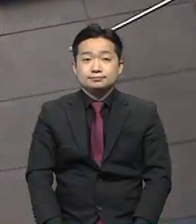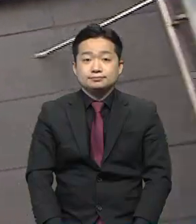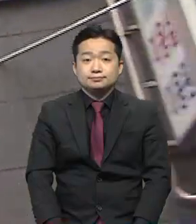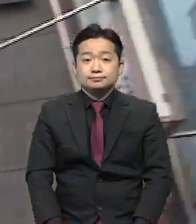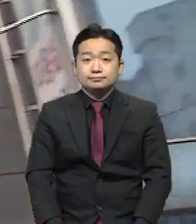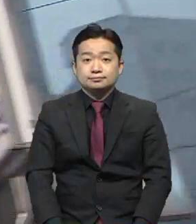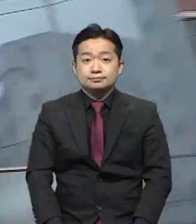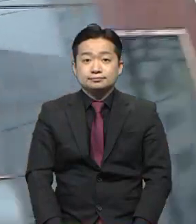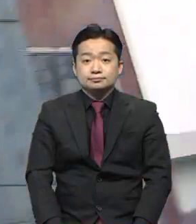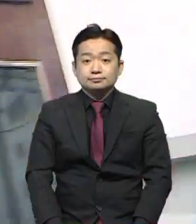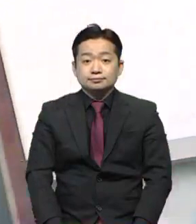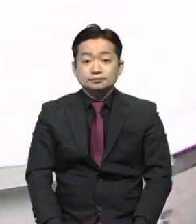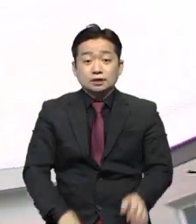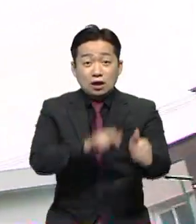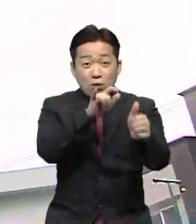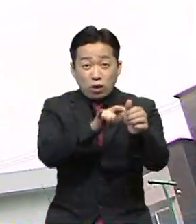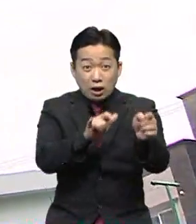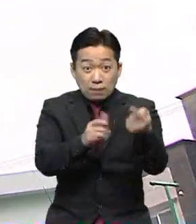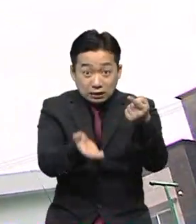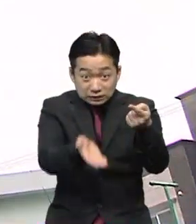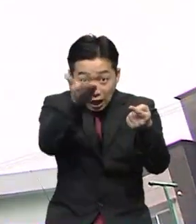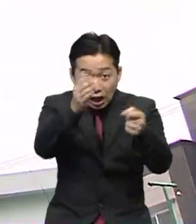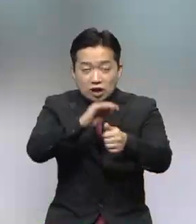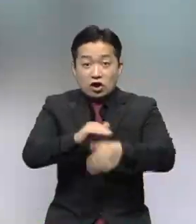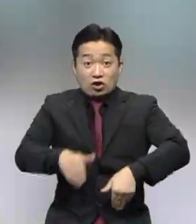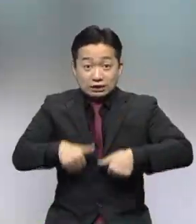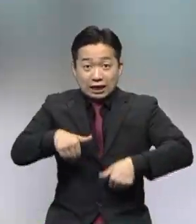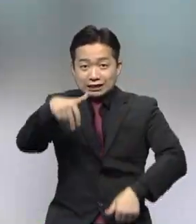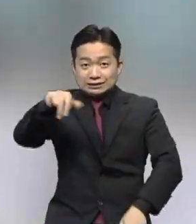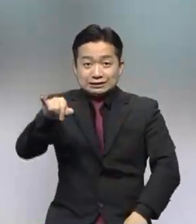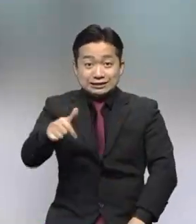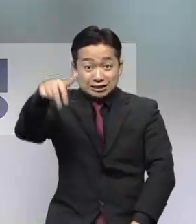(기자) 확진자가 100명 넘게 나온 경남 진주시의 사우나에서 확진자 18명이